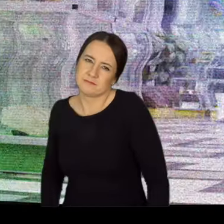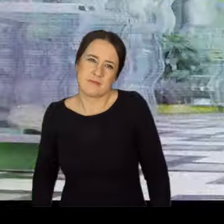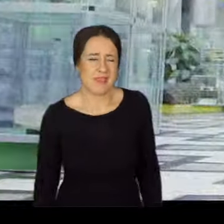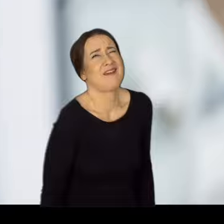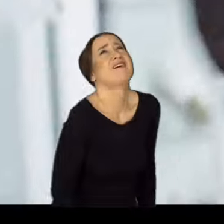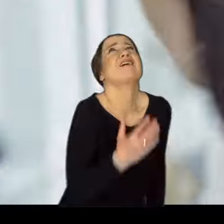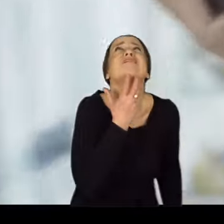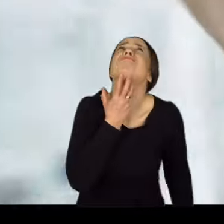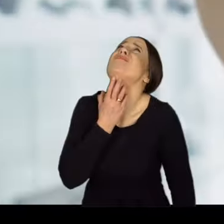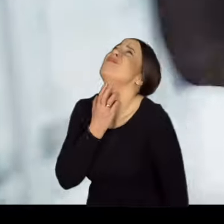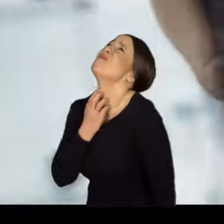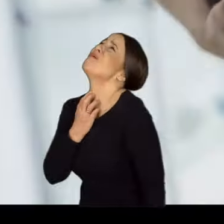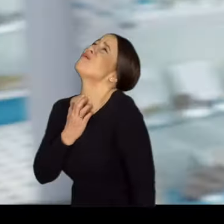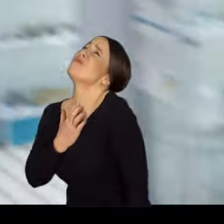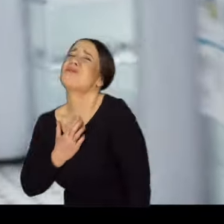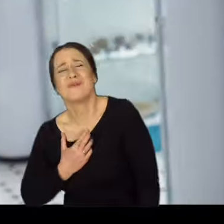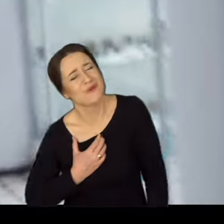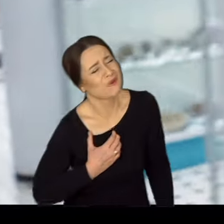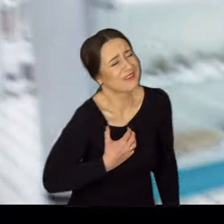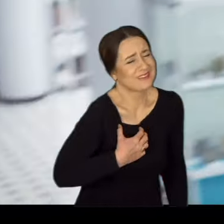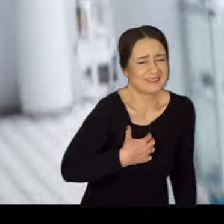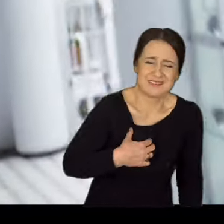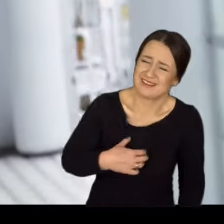I nie zatopi nas